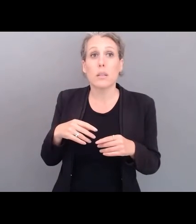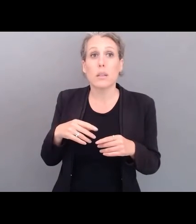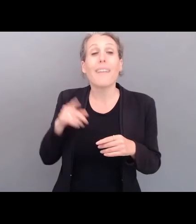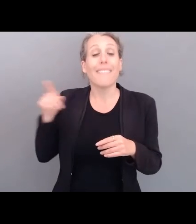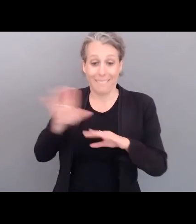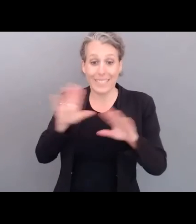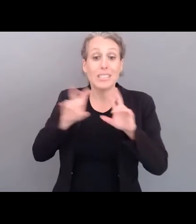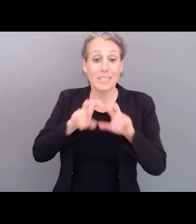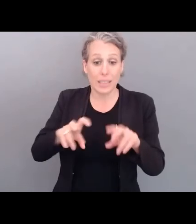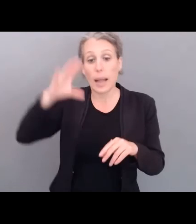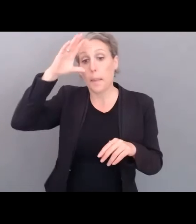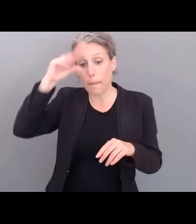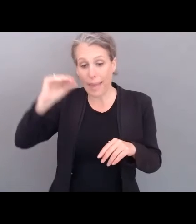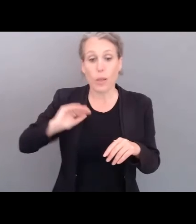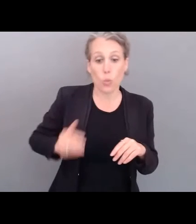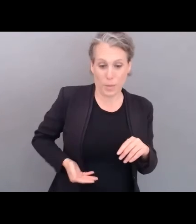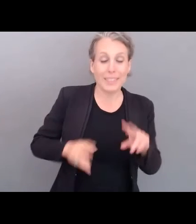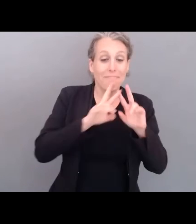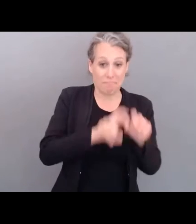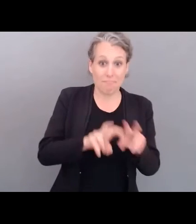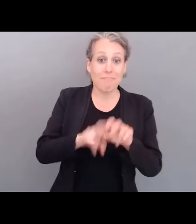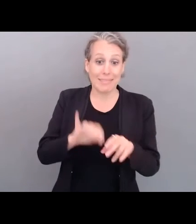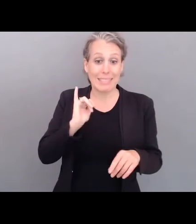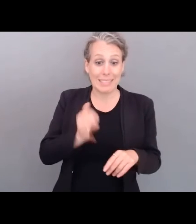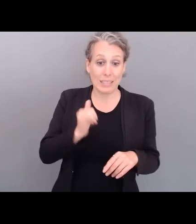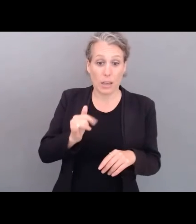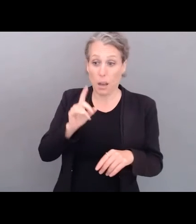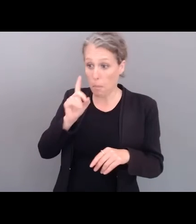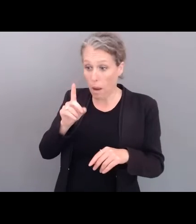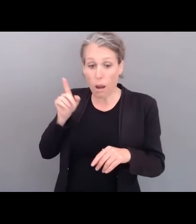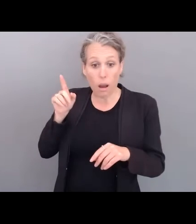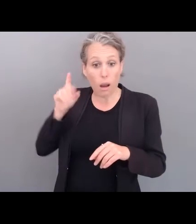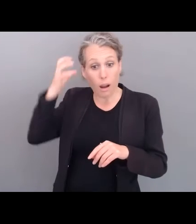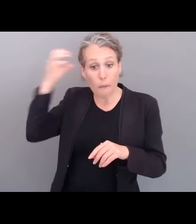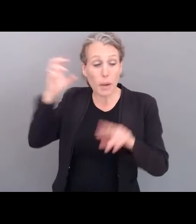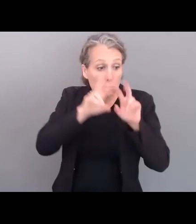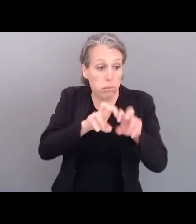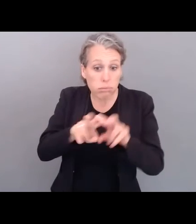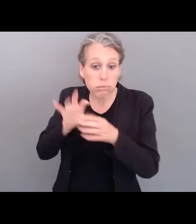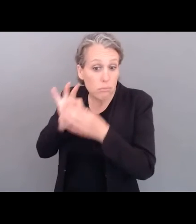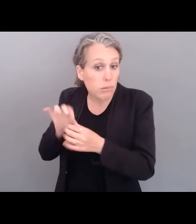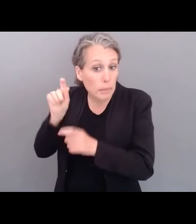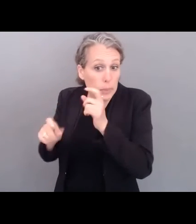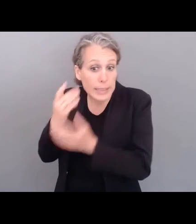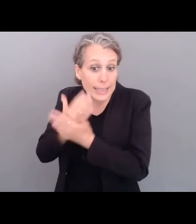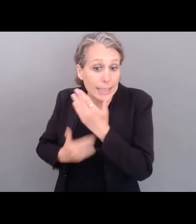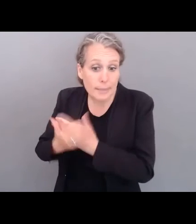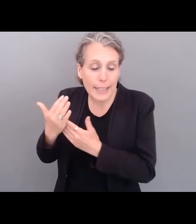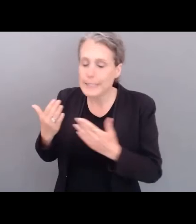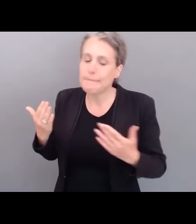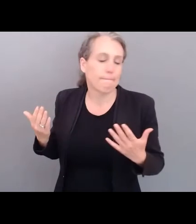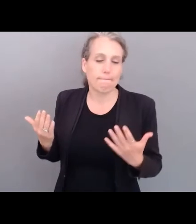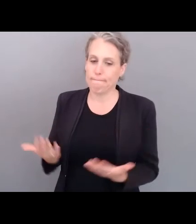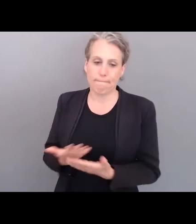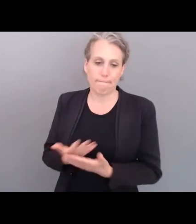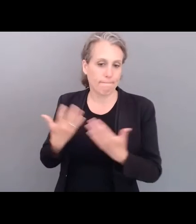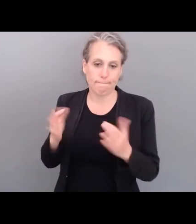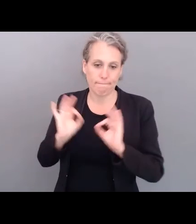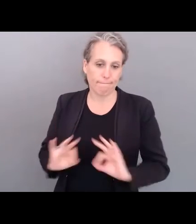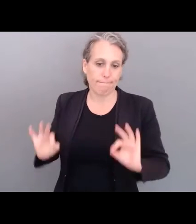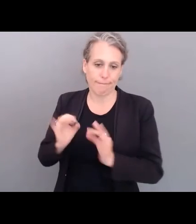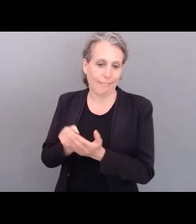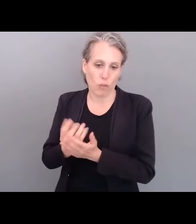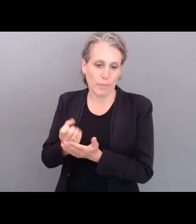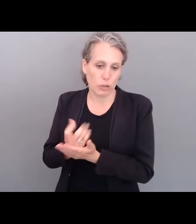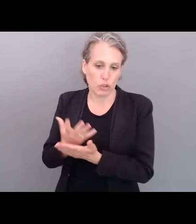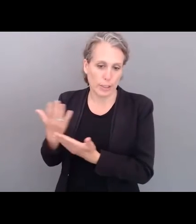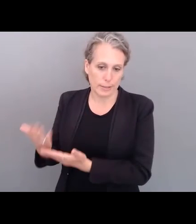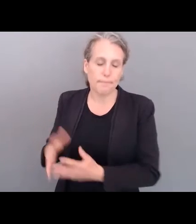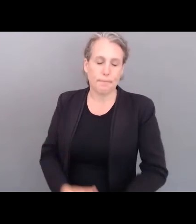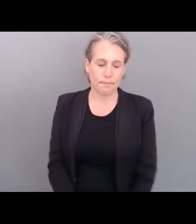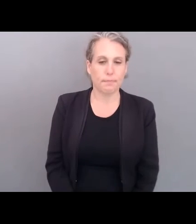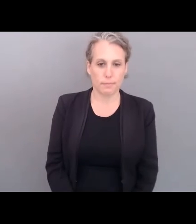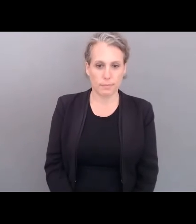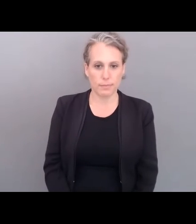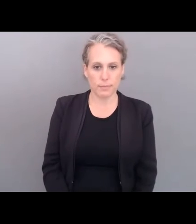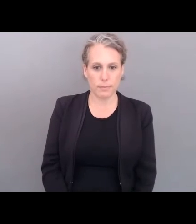tasa de mortalidad y la tasa de afectados entre hombres y mujeres.